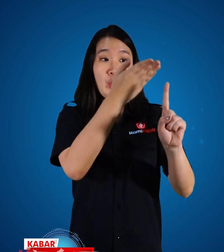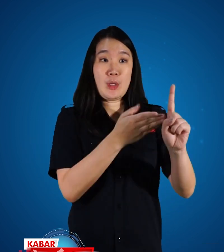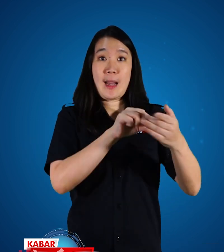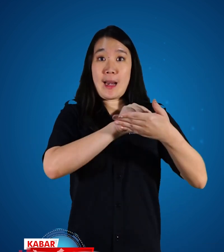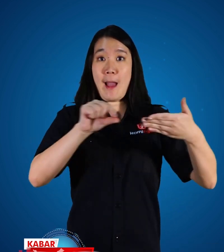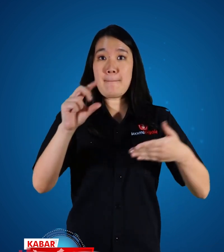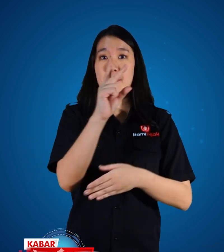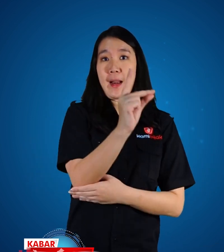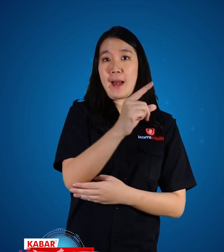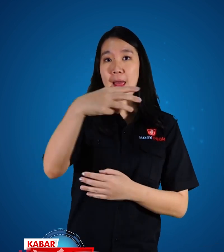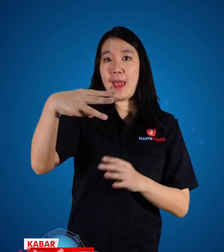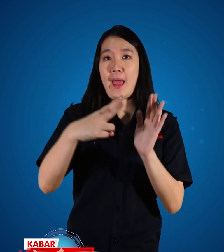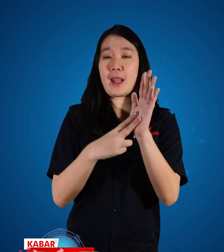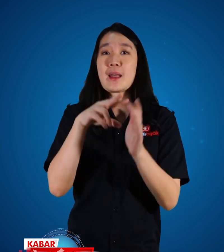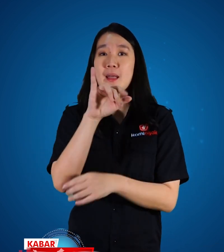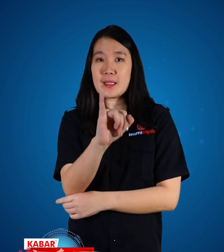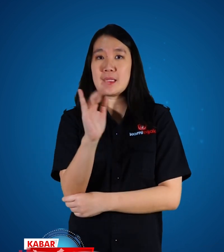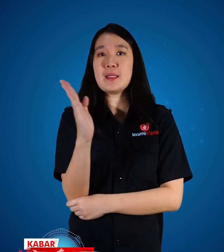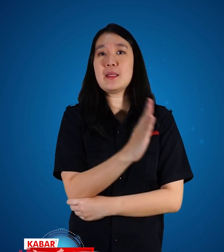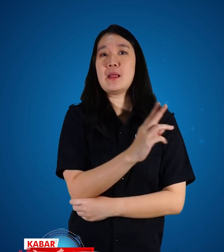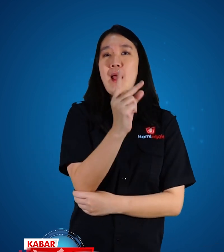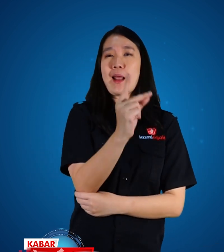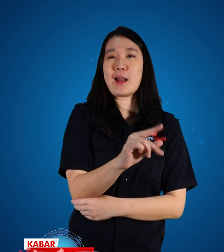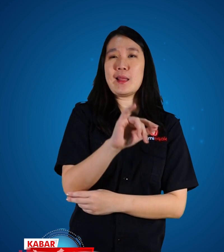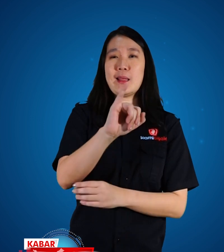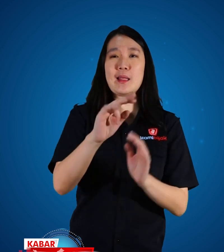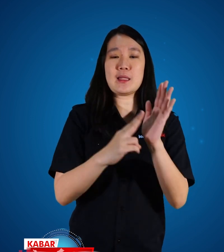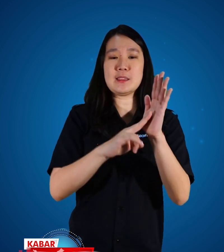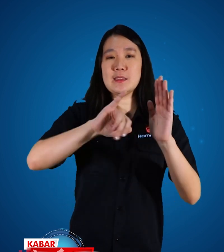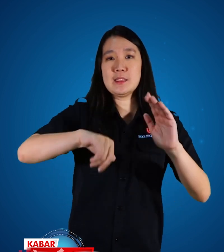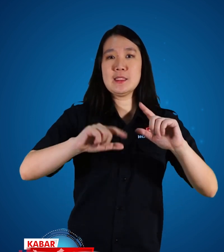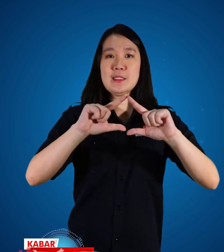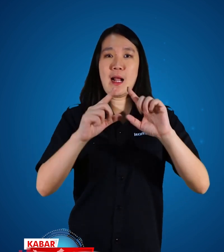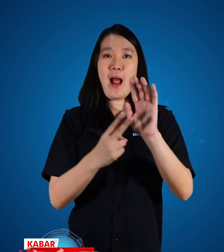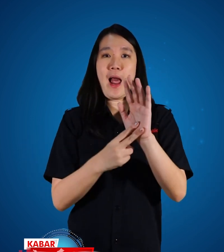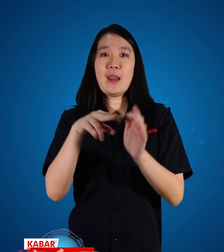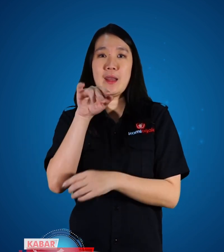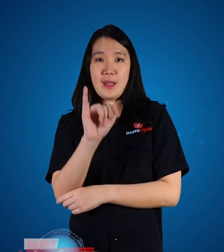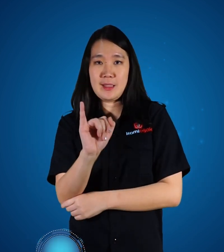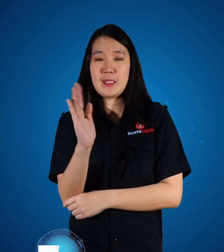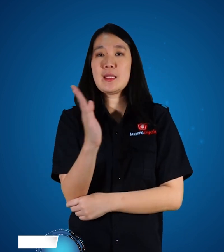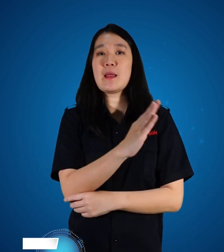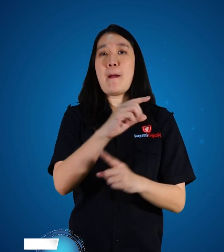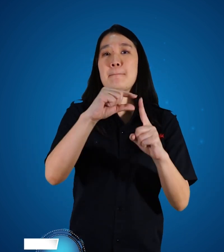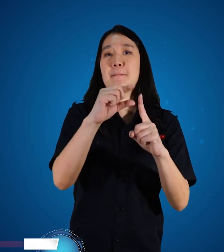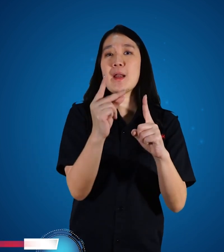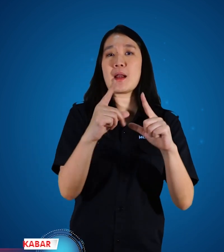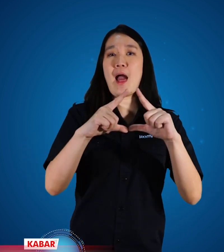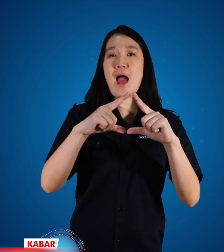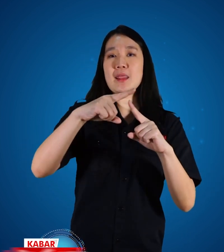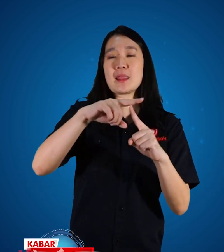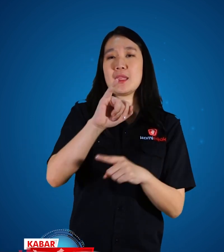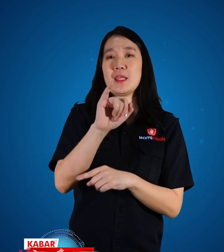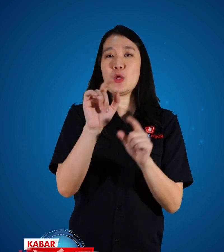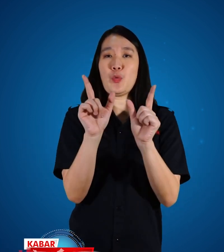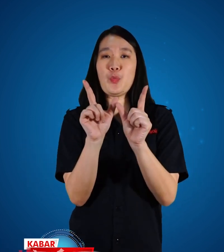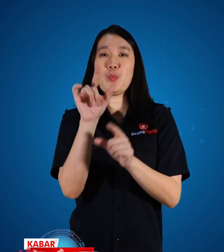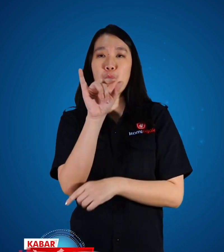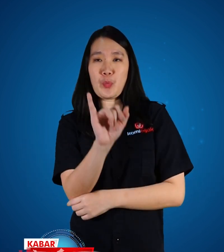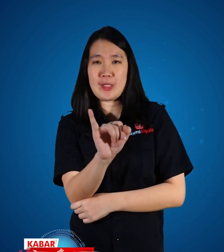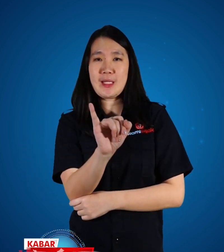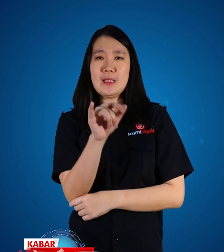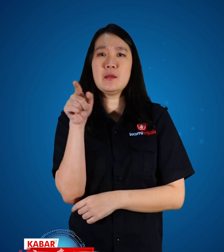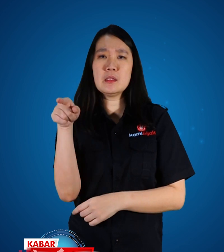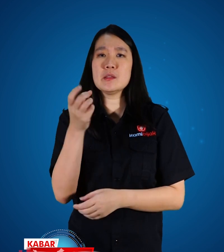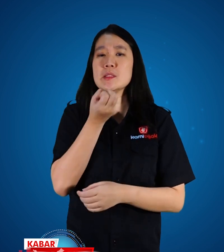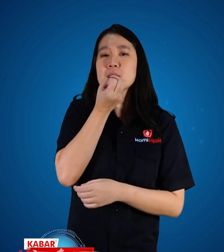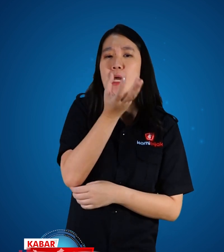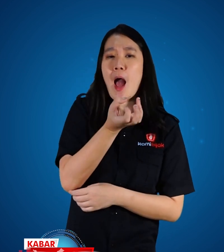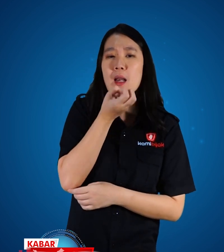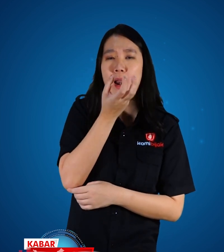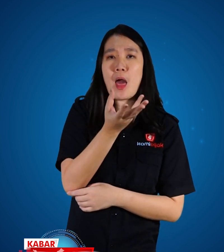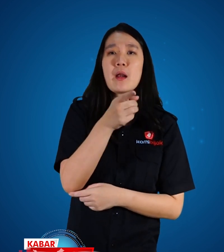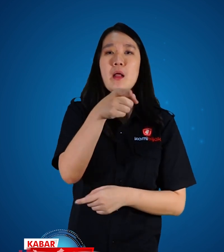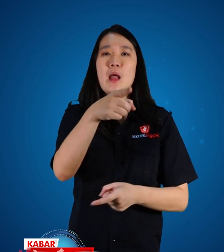Reni Rinjani Pratiwi mengimbau,